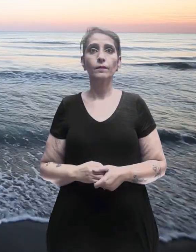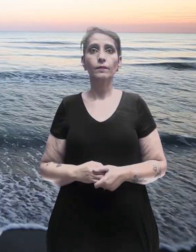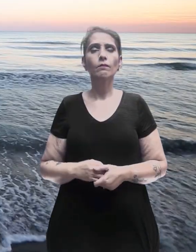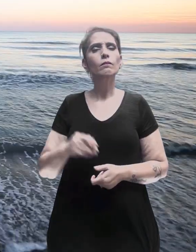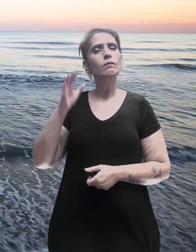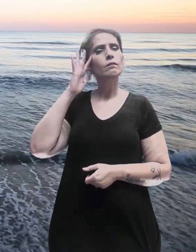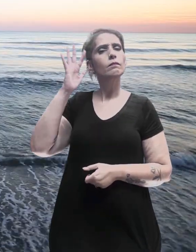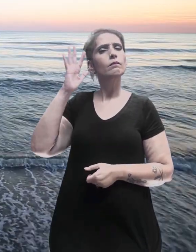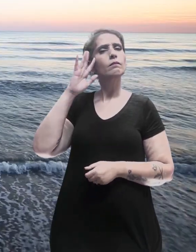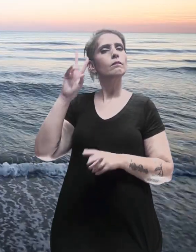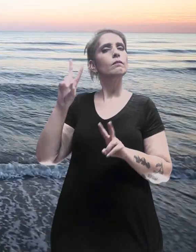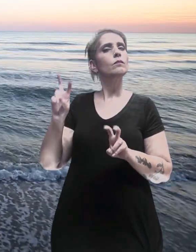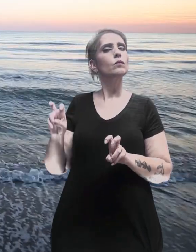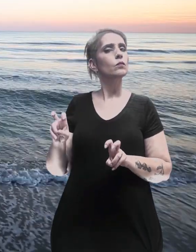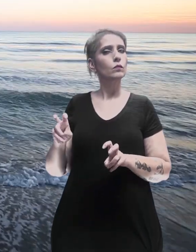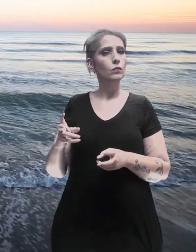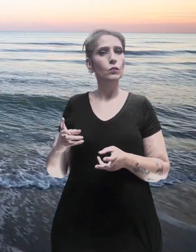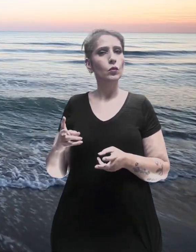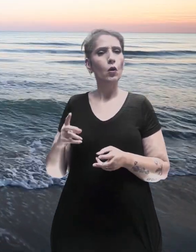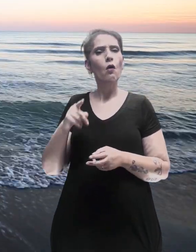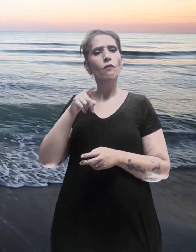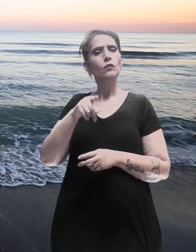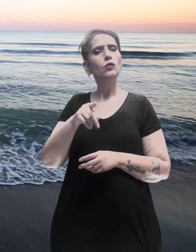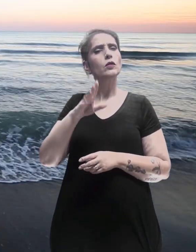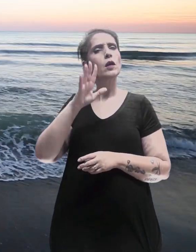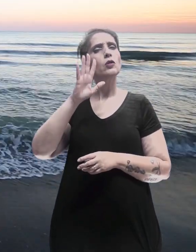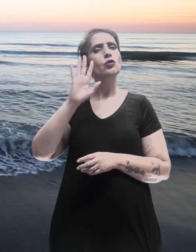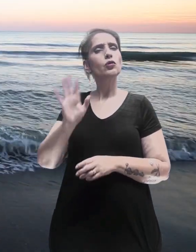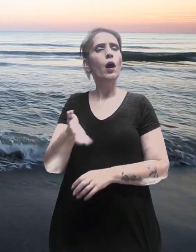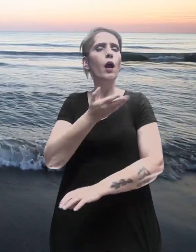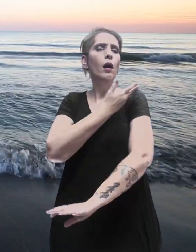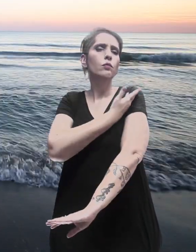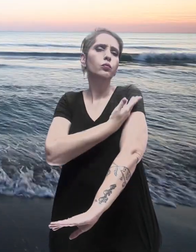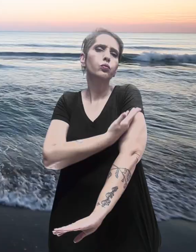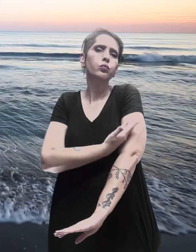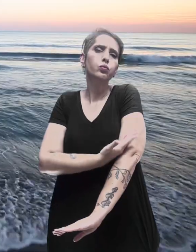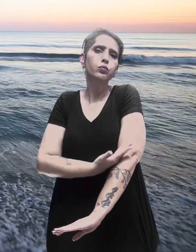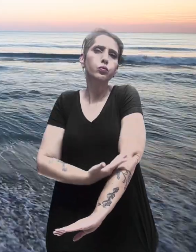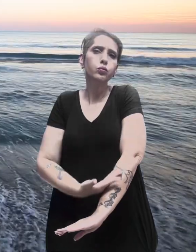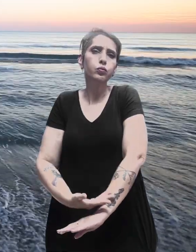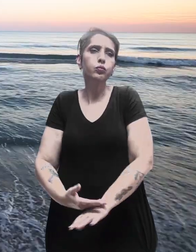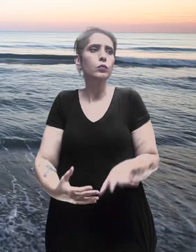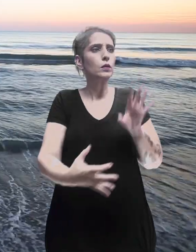Reflita sobre isso... Você está tão acostumado a se identificar com as ondas —